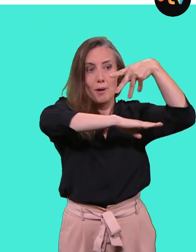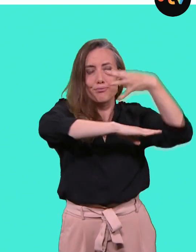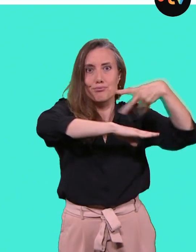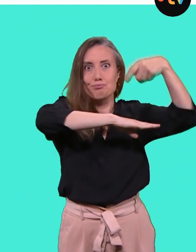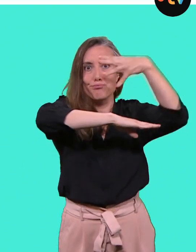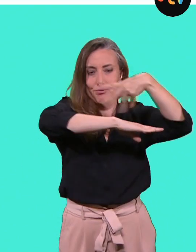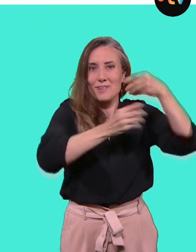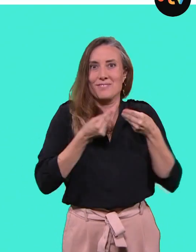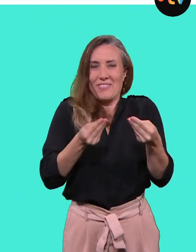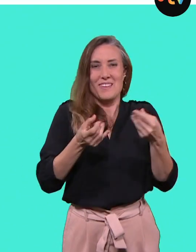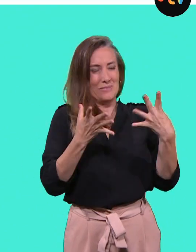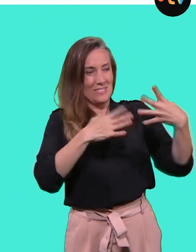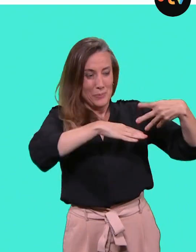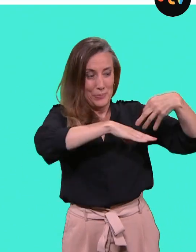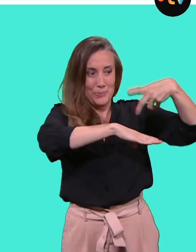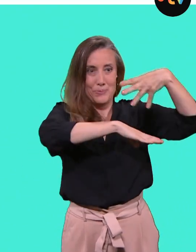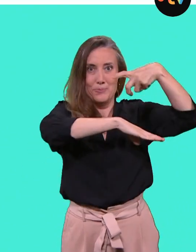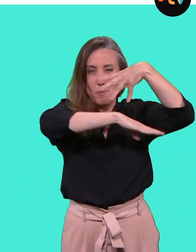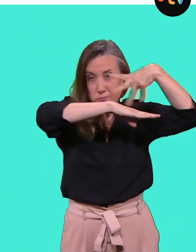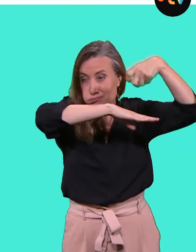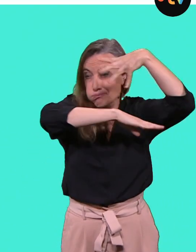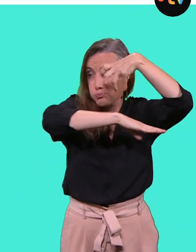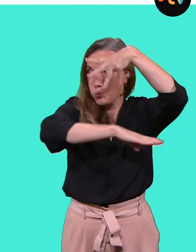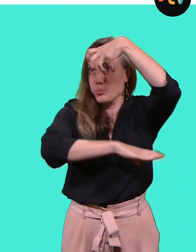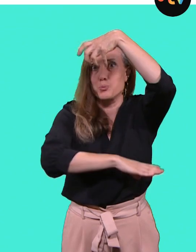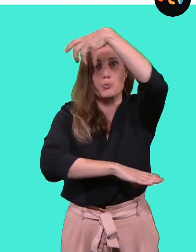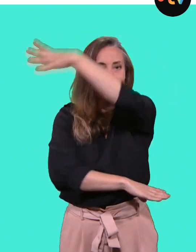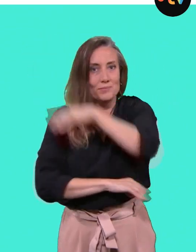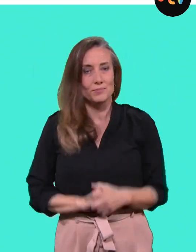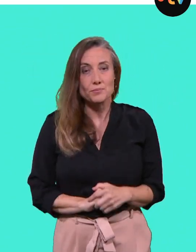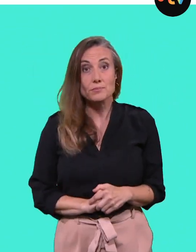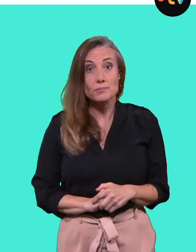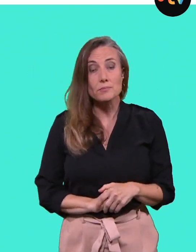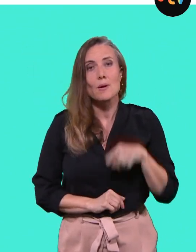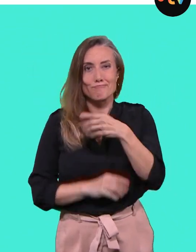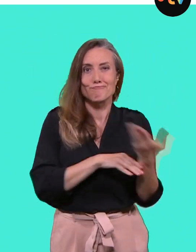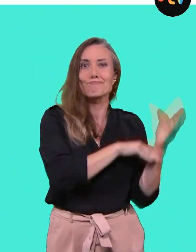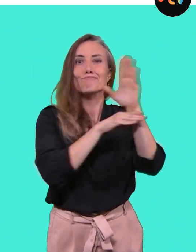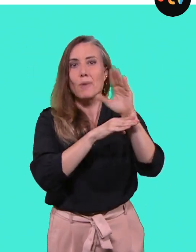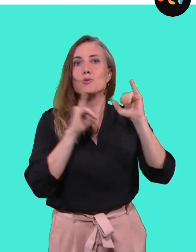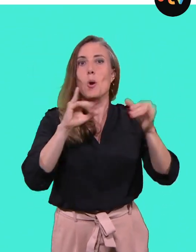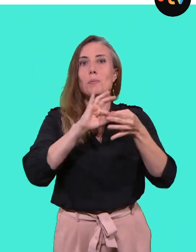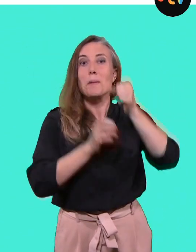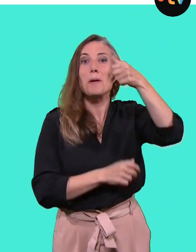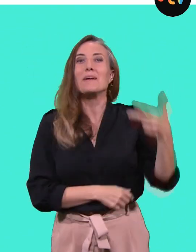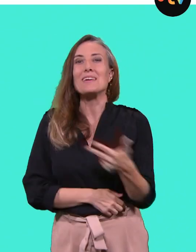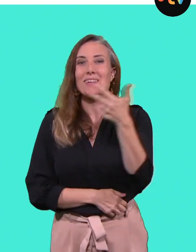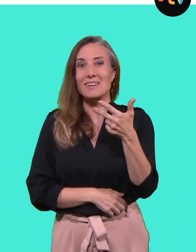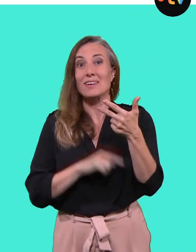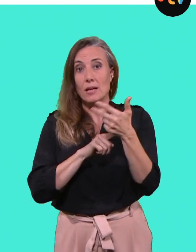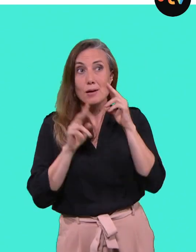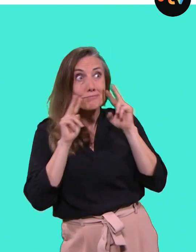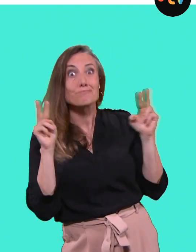Cette structure devait être la plus discrète possible pour donner l'impression que le cheval se déplaçait seul.